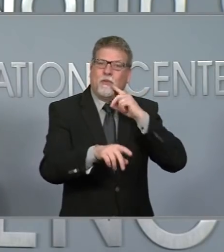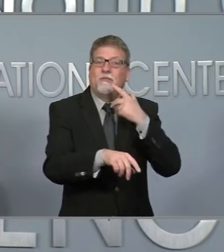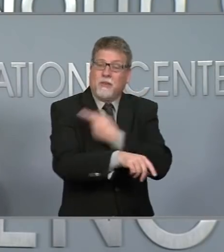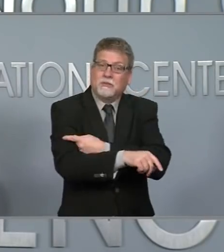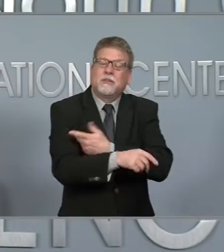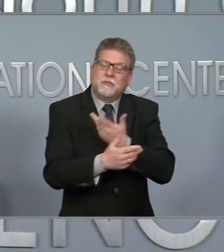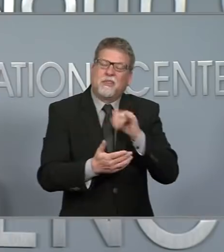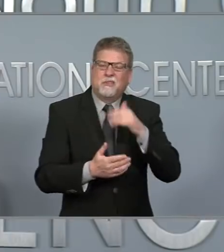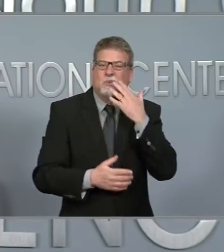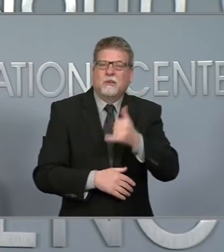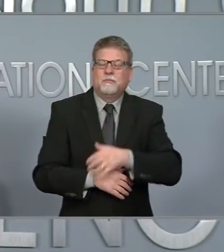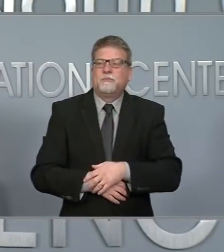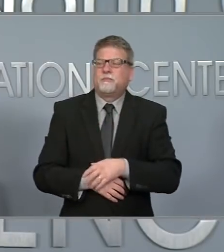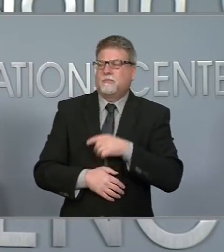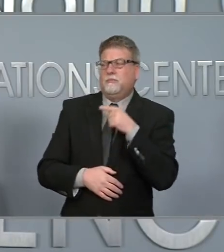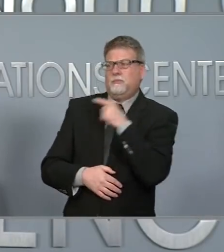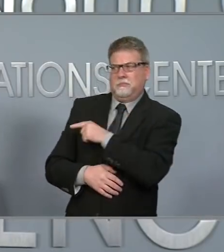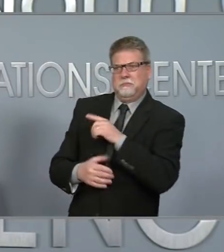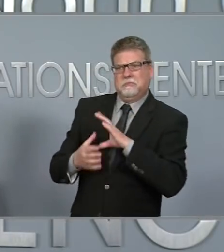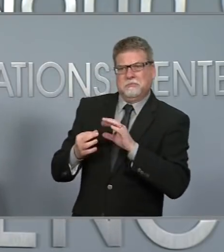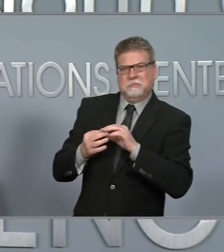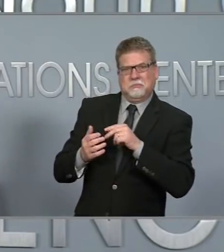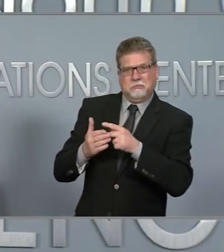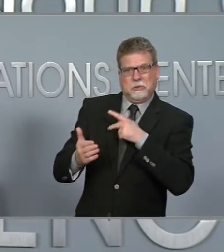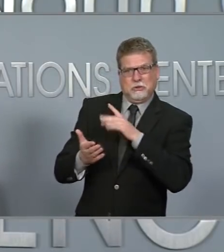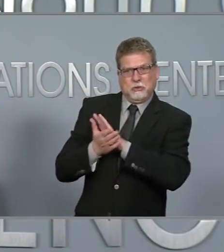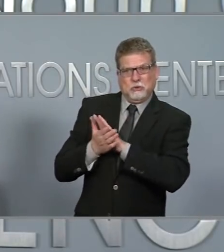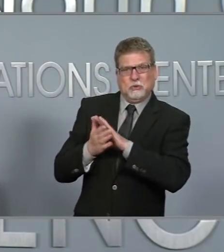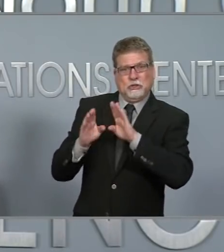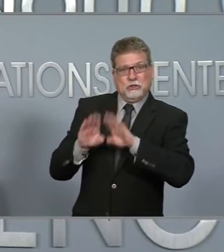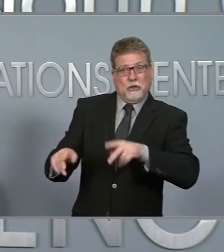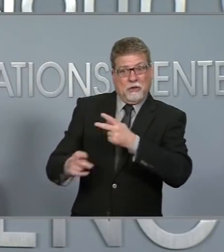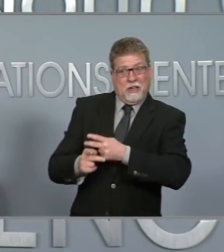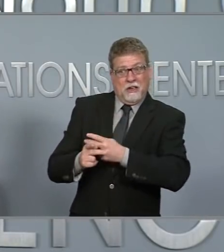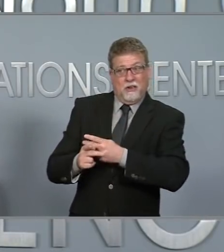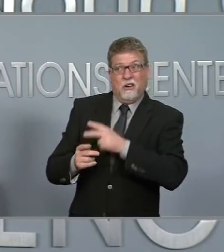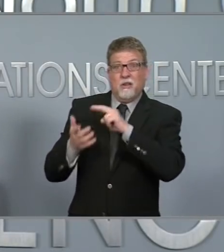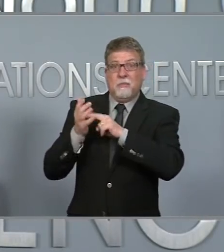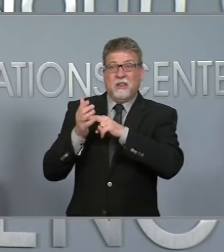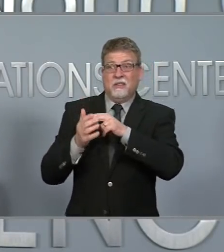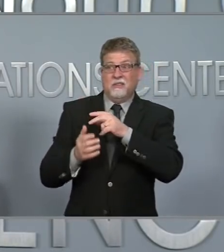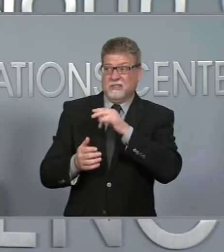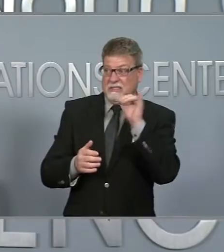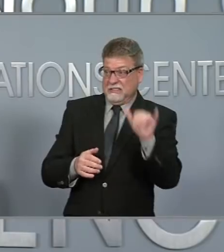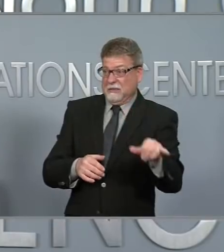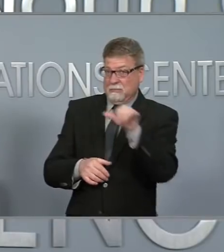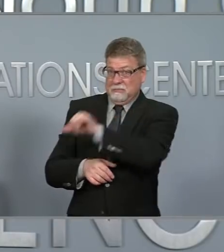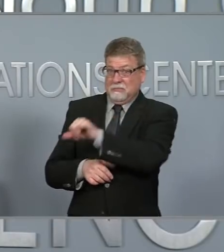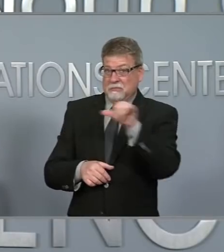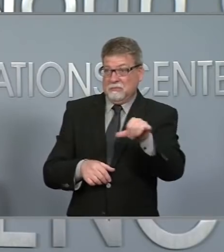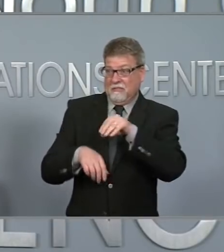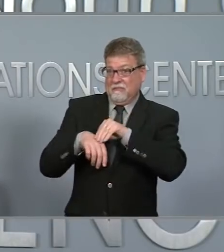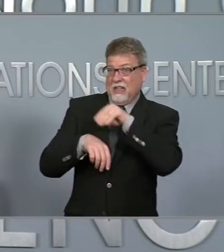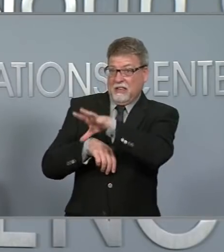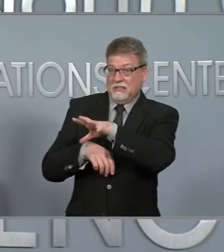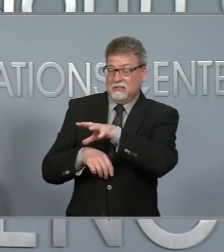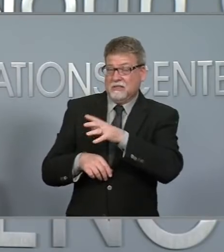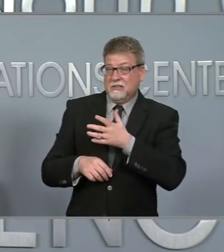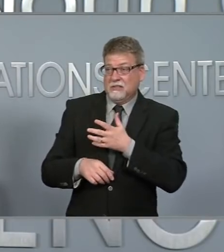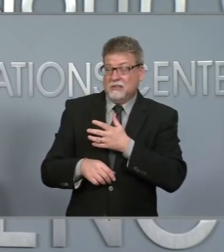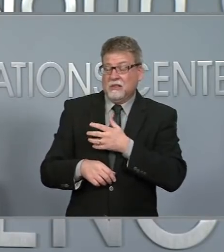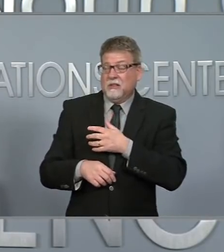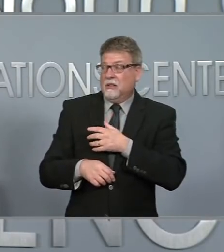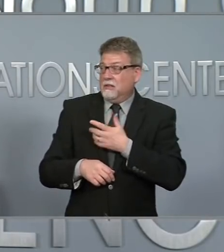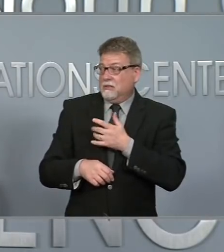vacune.